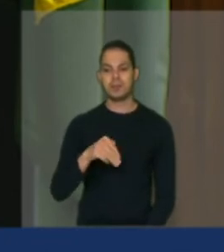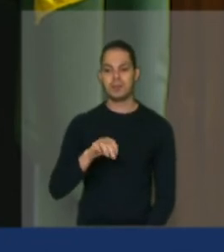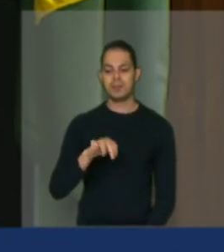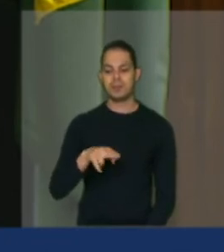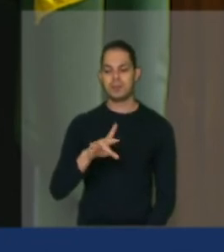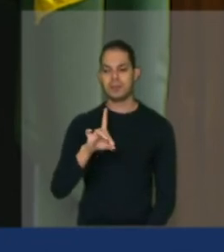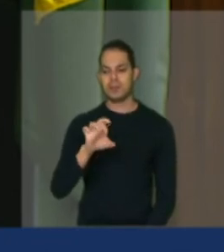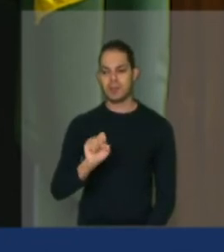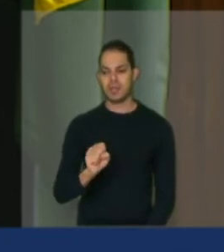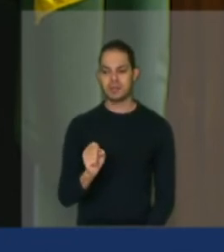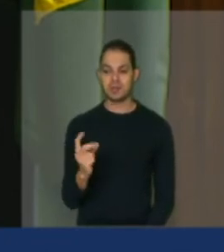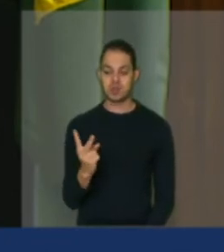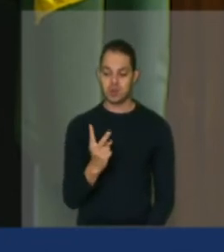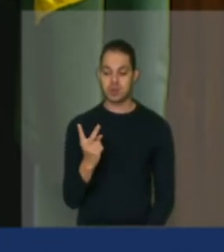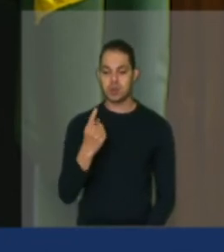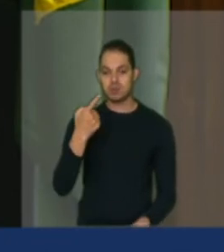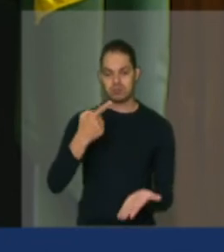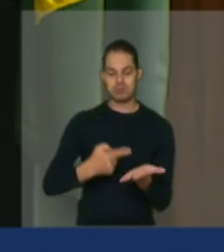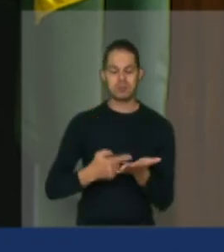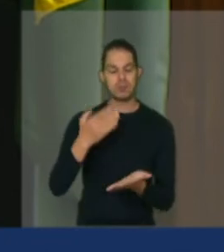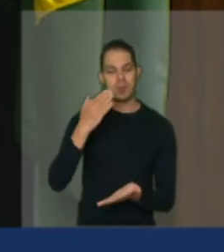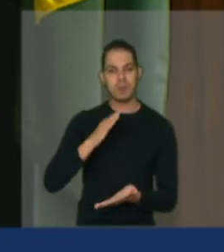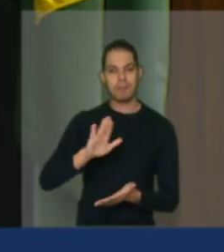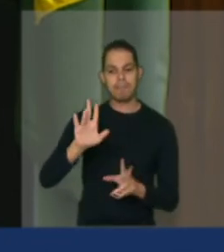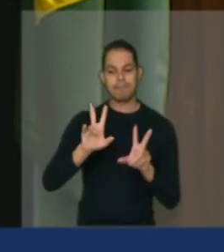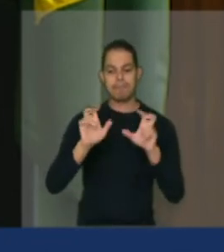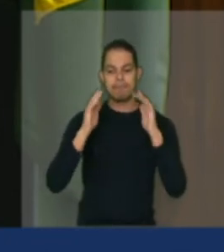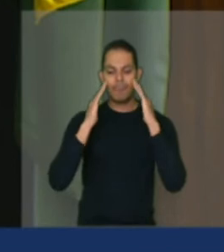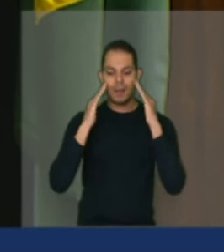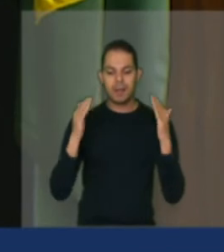ENCONTRO COM O MINISTRO GILMAR MENDES. AMBOS SE COMPROMETERAM COM A AGENDA POR RECONHECER